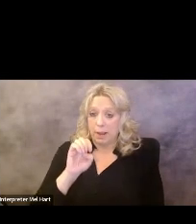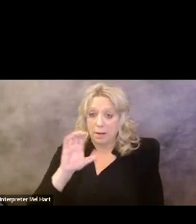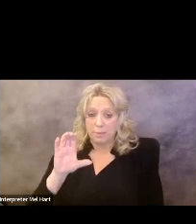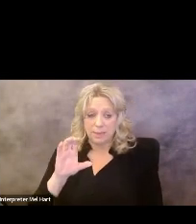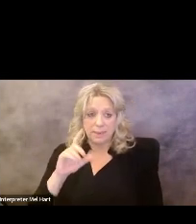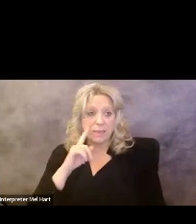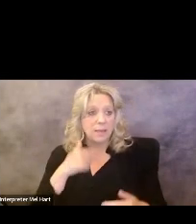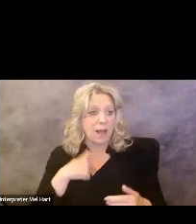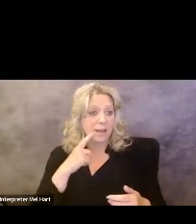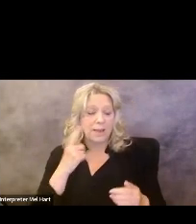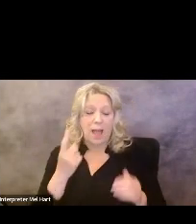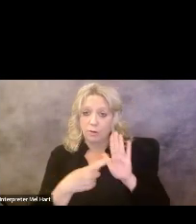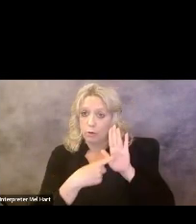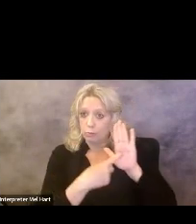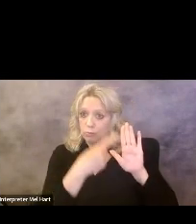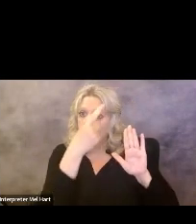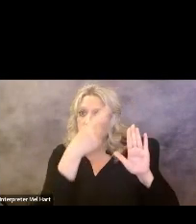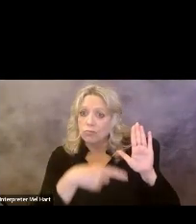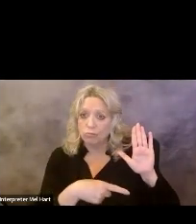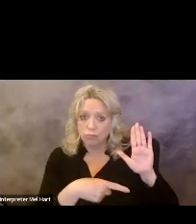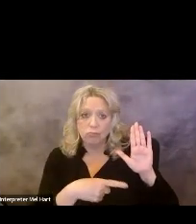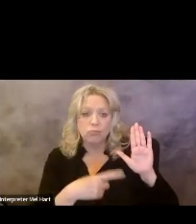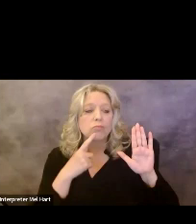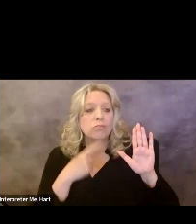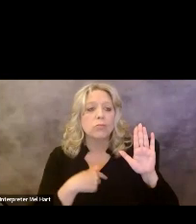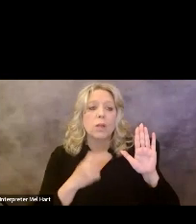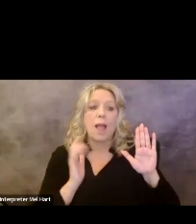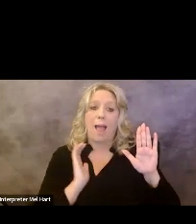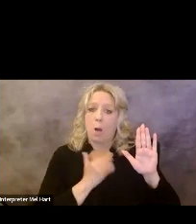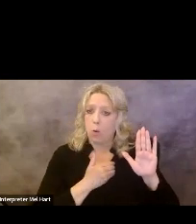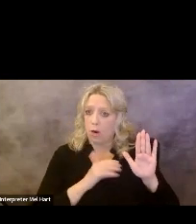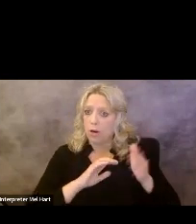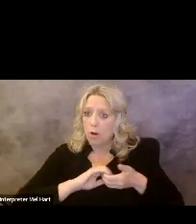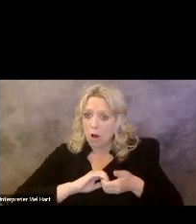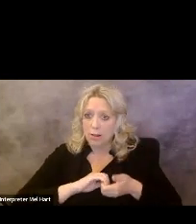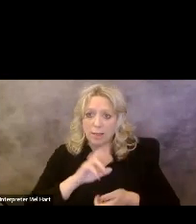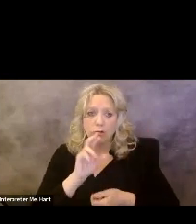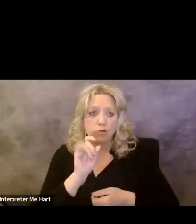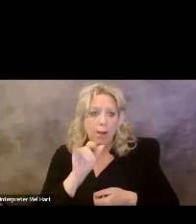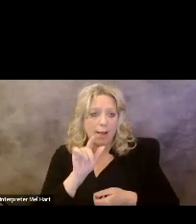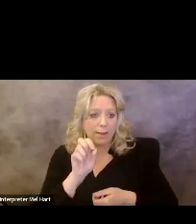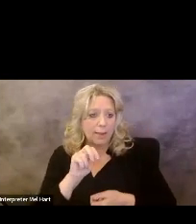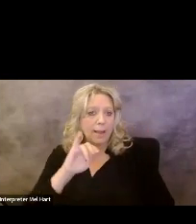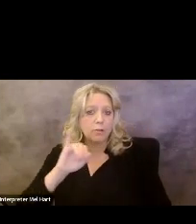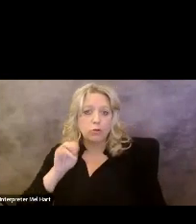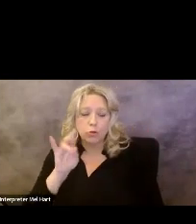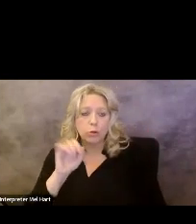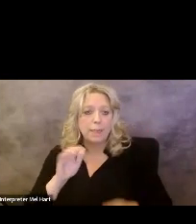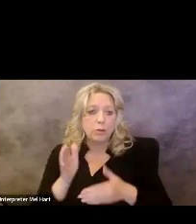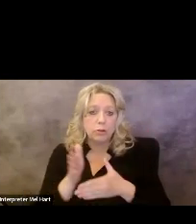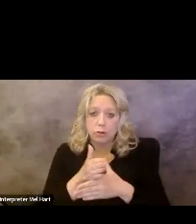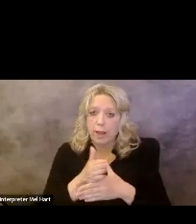también como compartieron nuestras colegas Rayleen y Julie, pero los centros de empoderamiento familiar como un recurso en